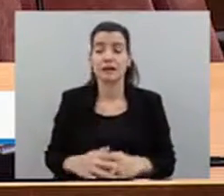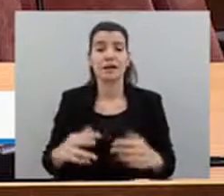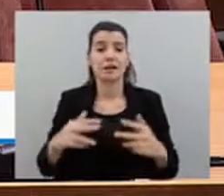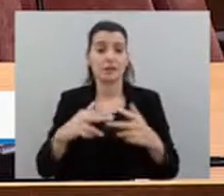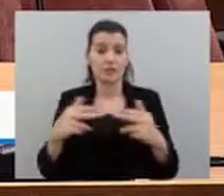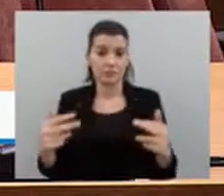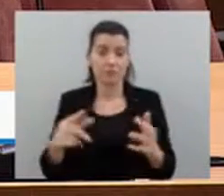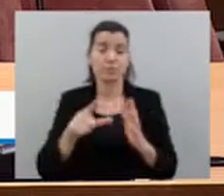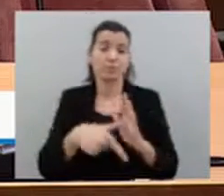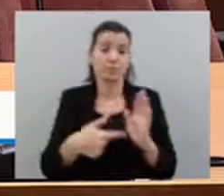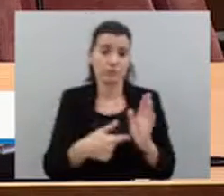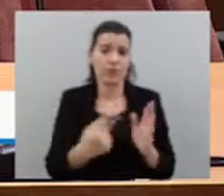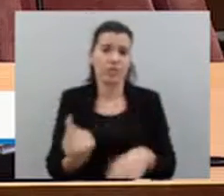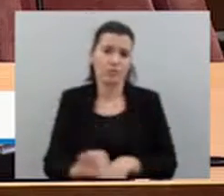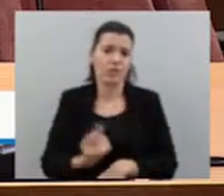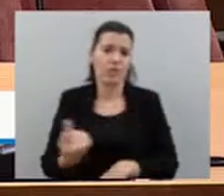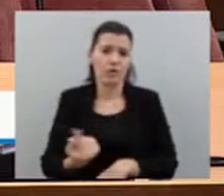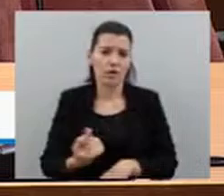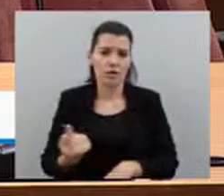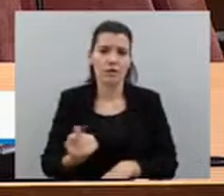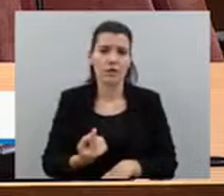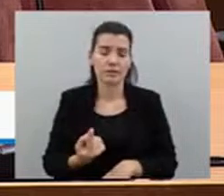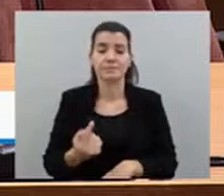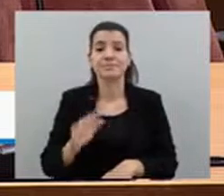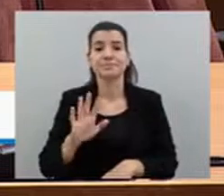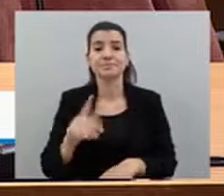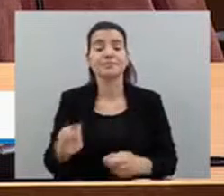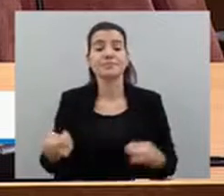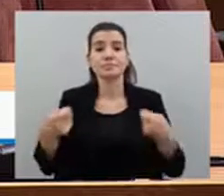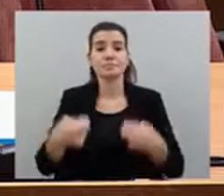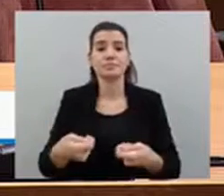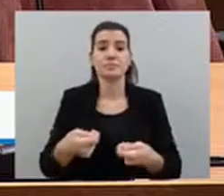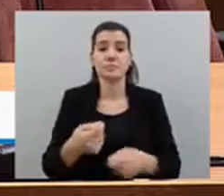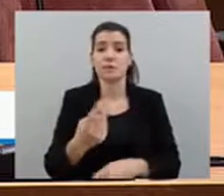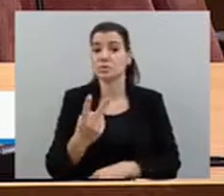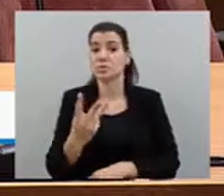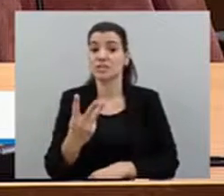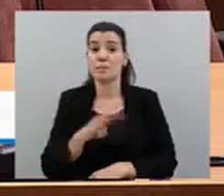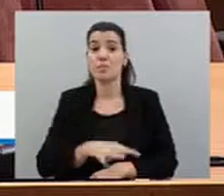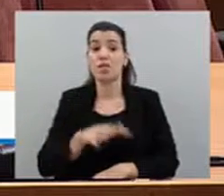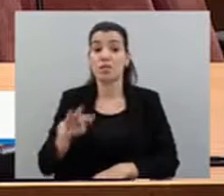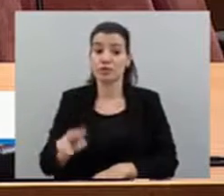demorar algum tempo e será um investimento de 2 ou 3 milhões de